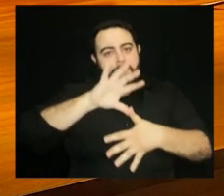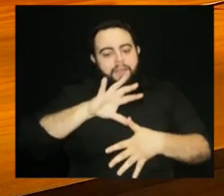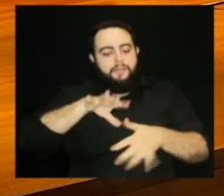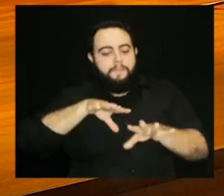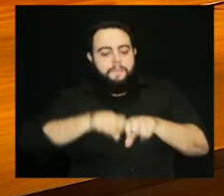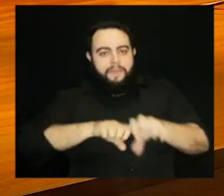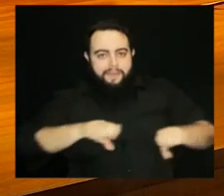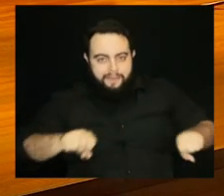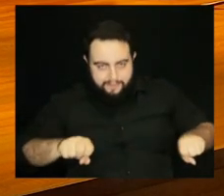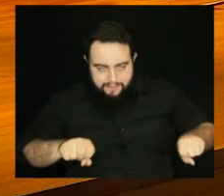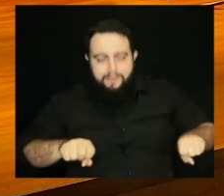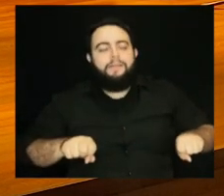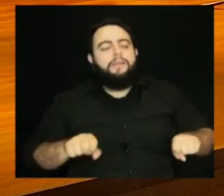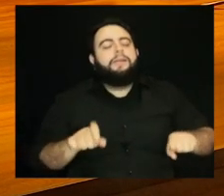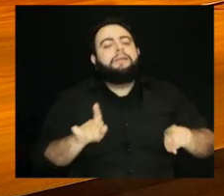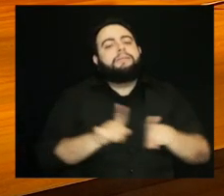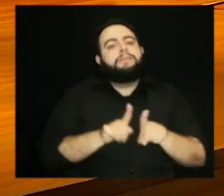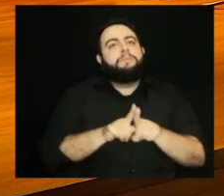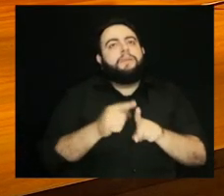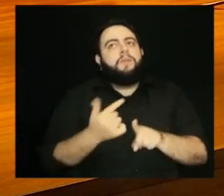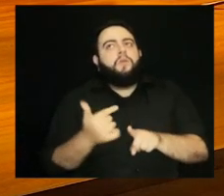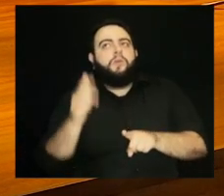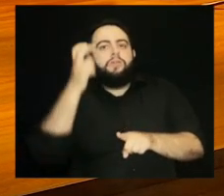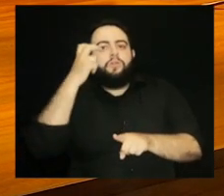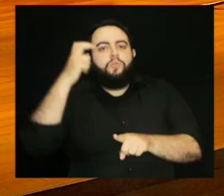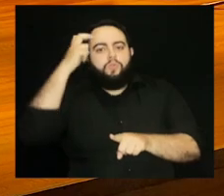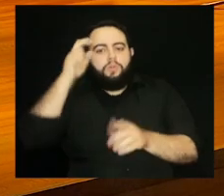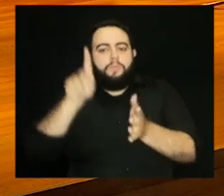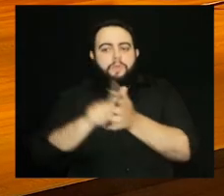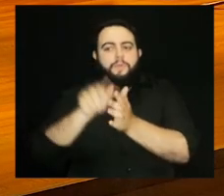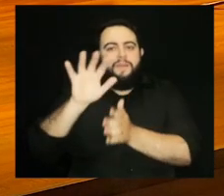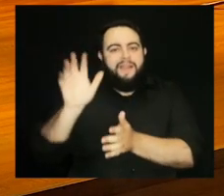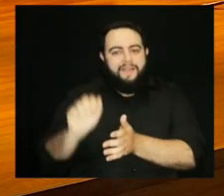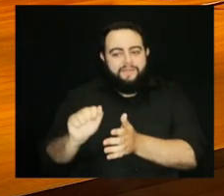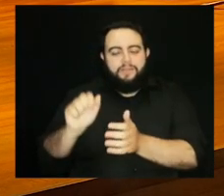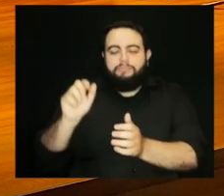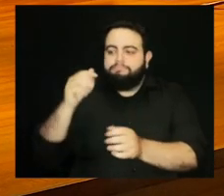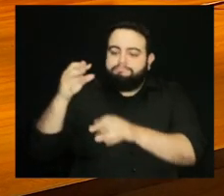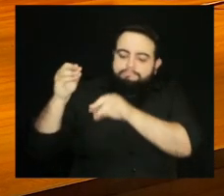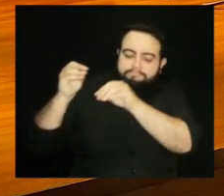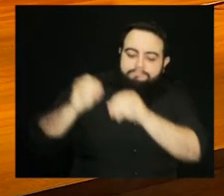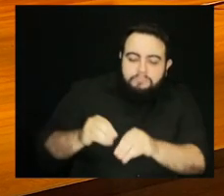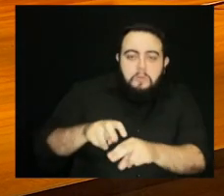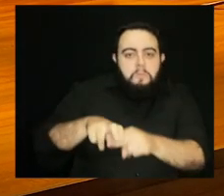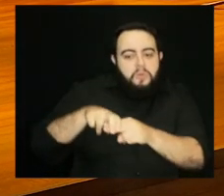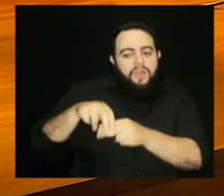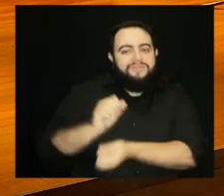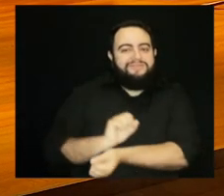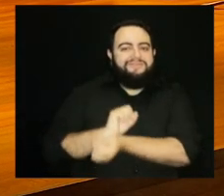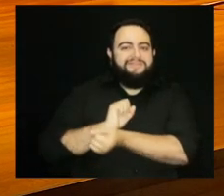de diferentes culturas africanas que vieram para ser escravizadas.